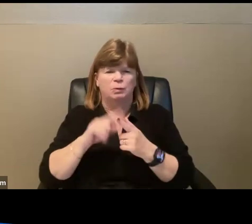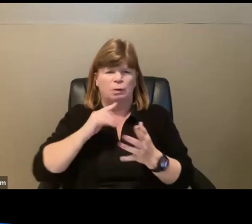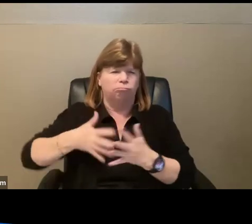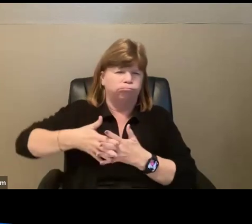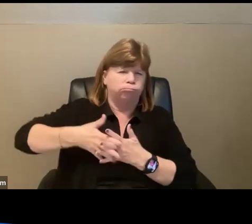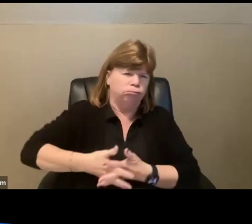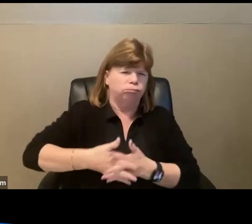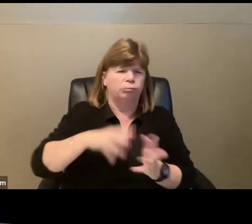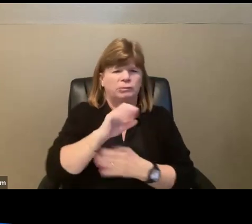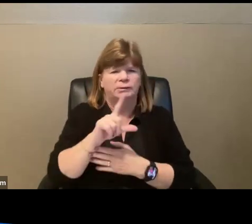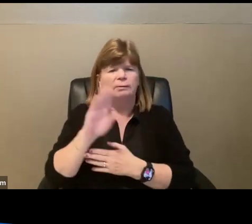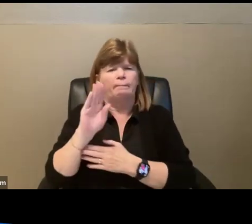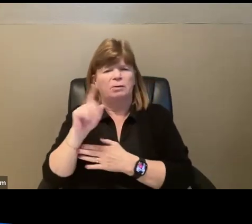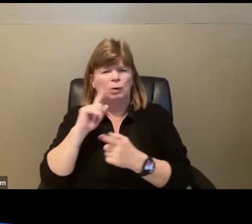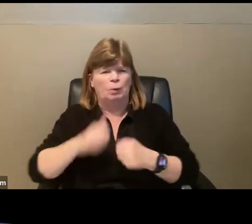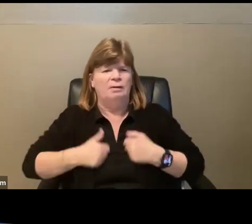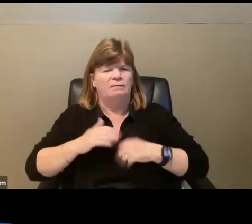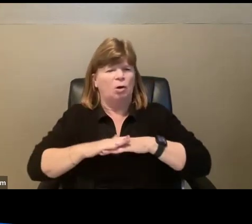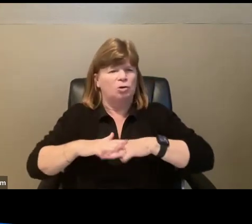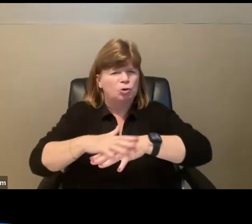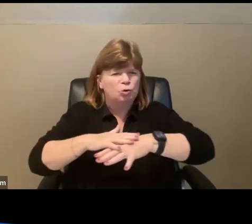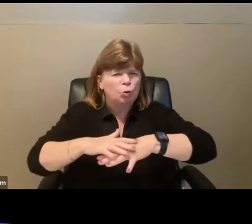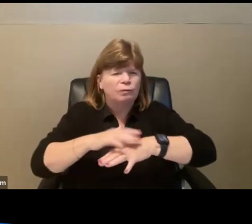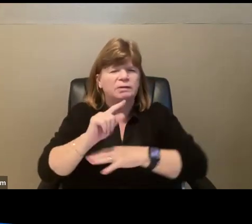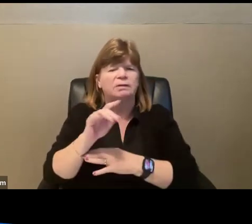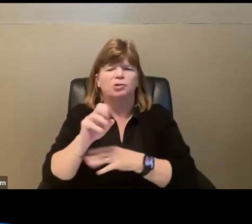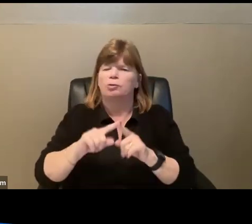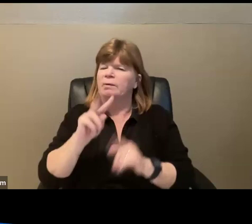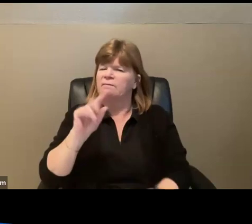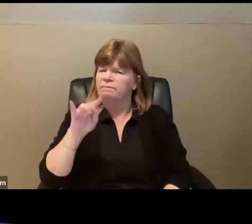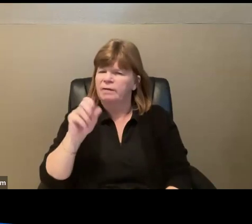Las bacterias vivirán en la superficie del tejido, pero los virus se infiltran en esas células.